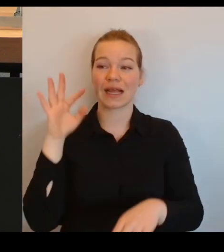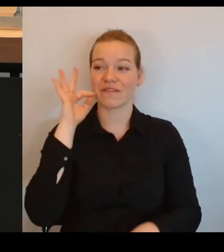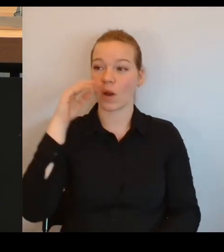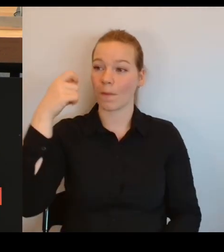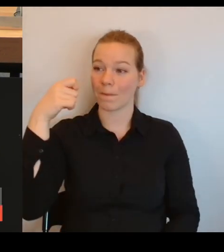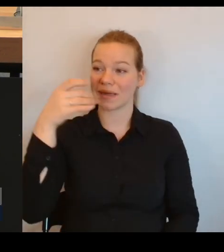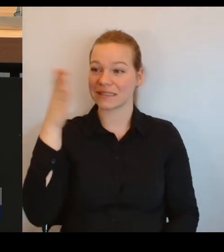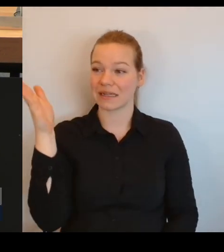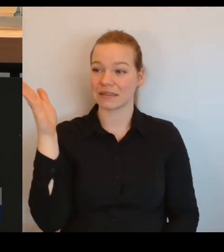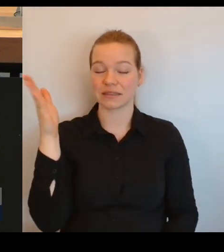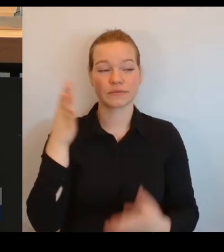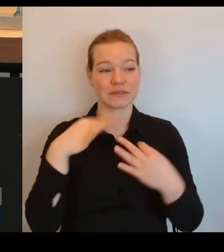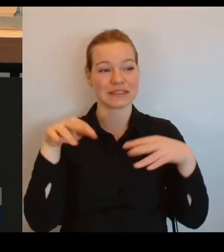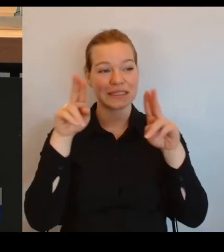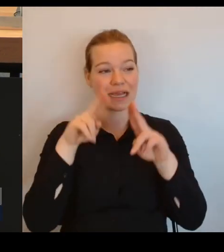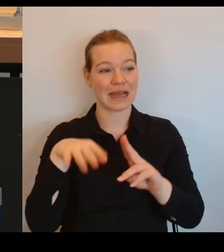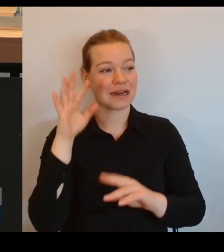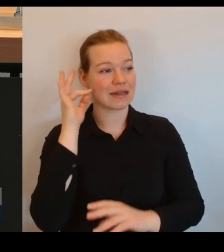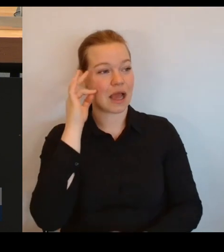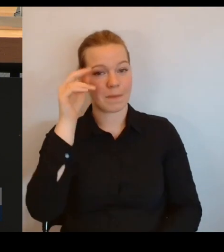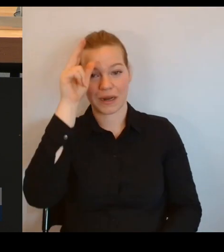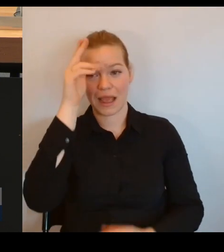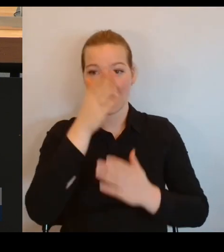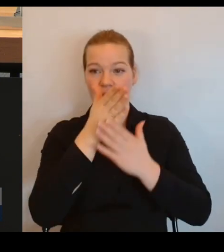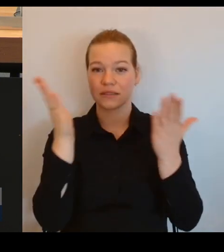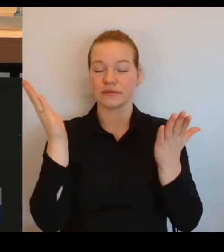Als erstes gilt Ihnen Frau Kling und Ihrem gesamten Team im